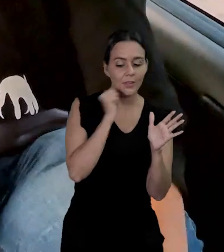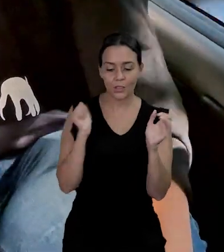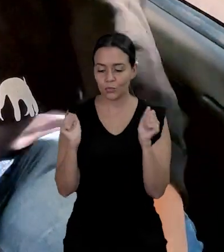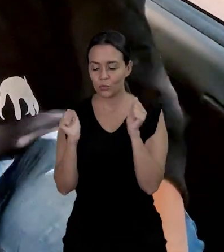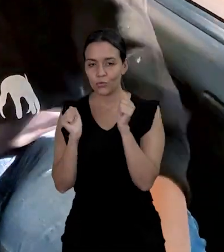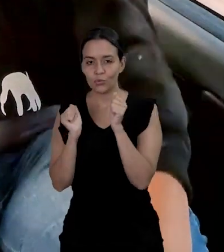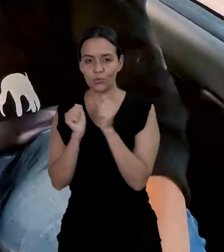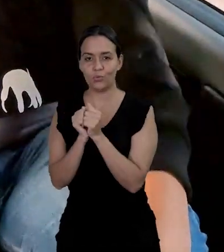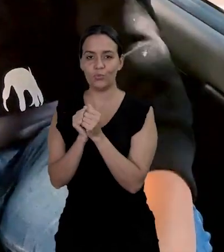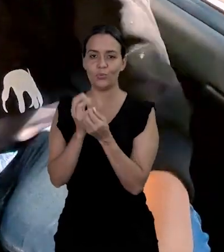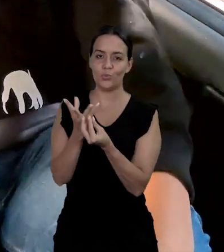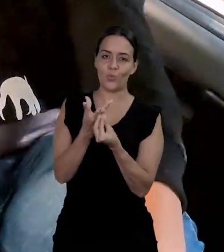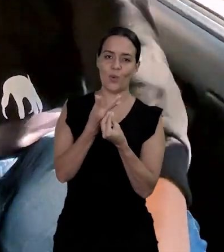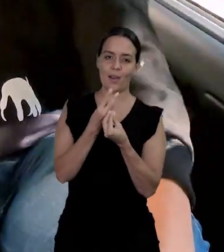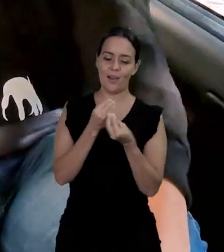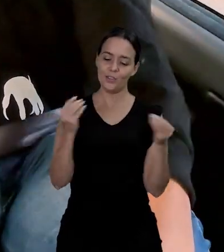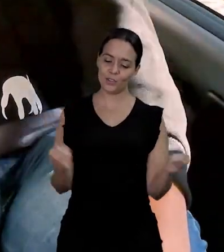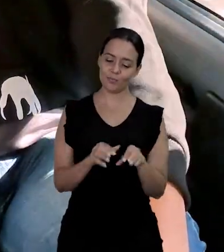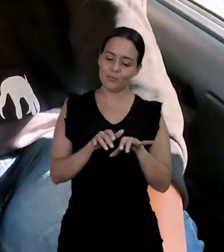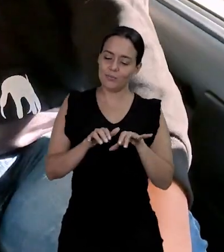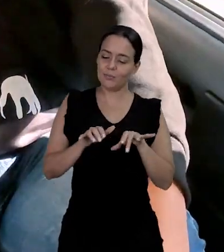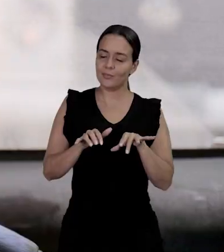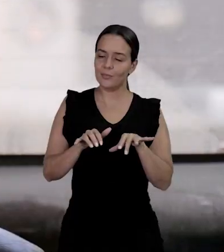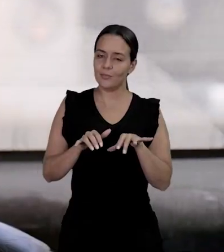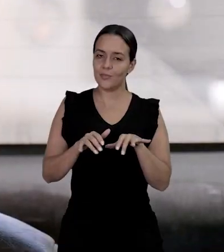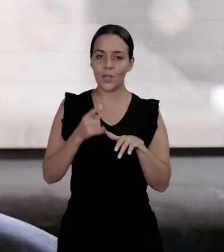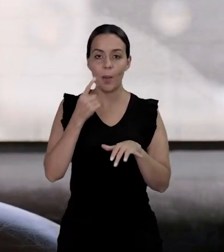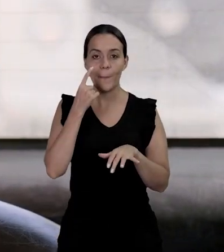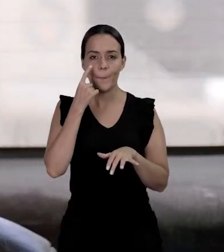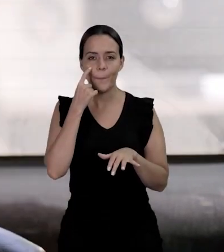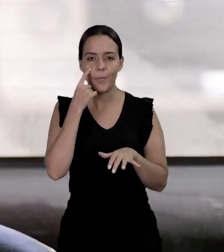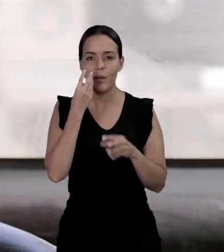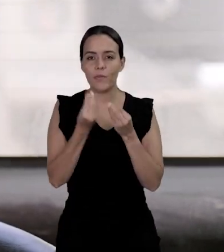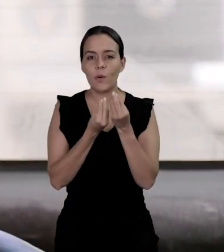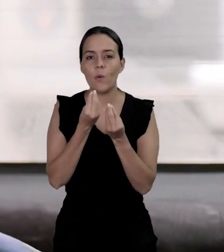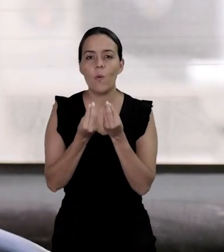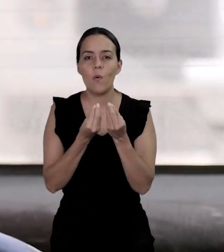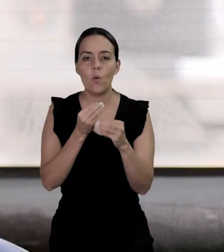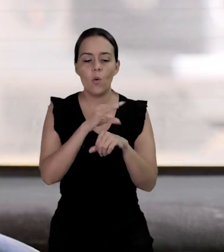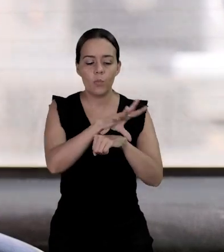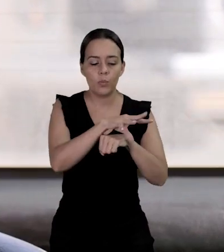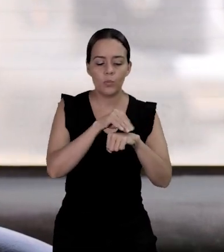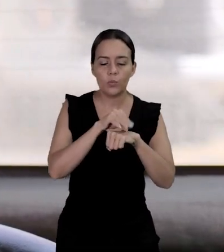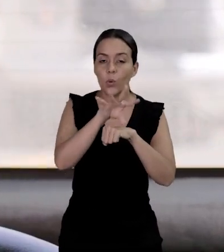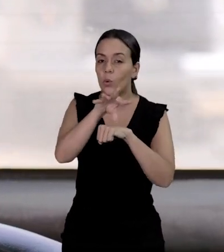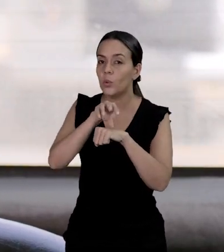por conta de uma tradição de olhar o conhecimento e a natureza do conhecimento de maneira separada,